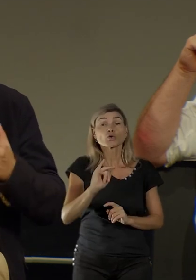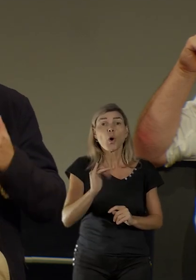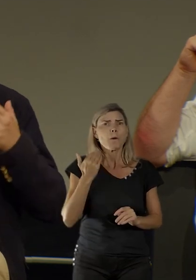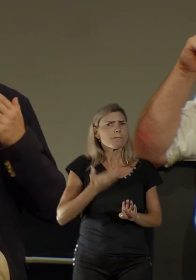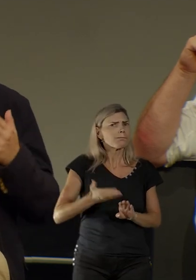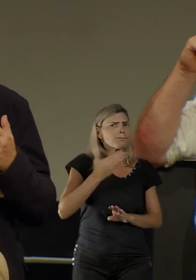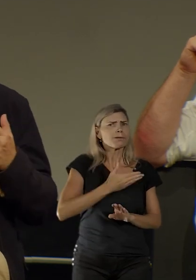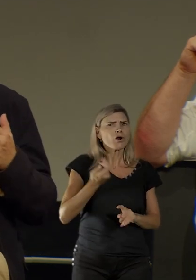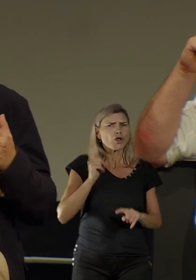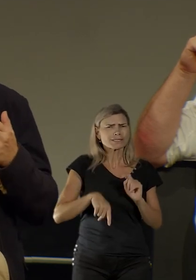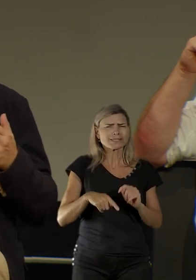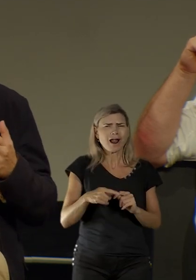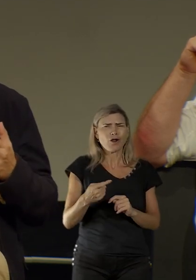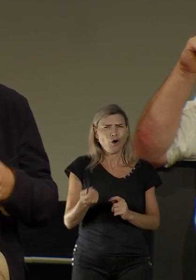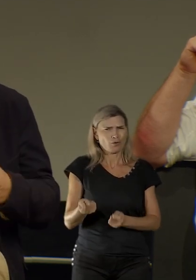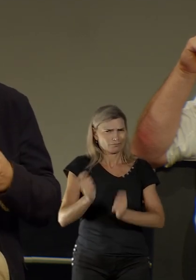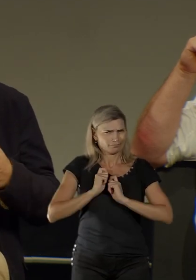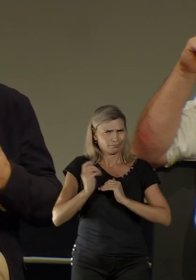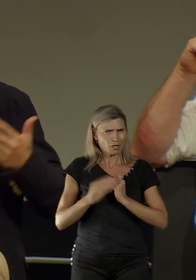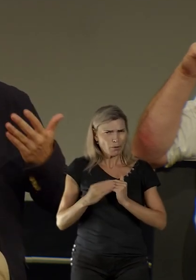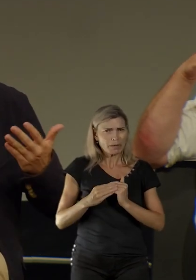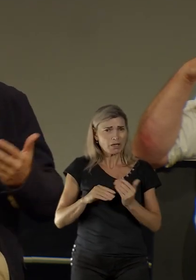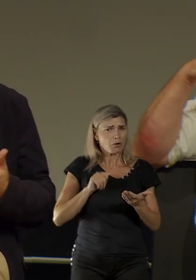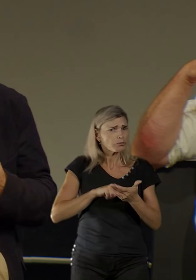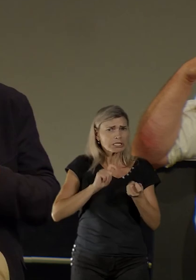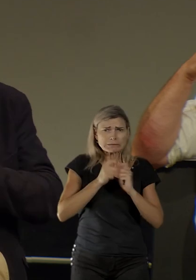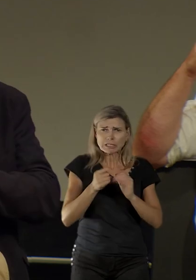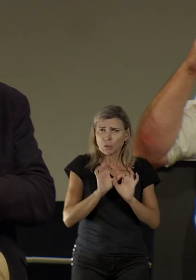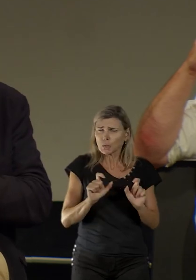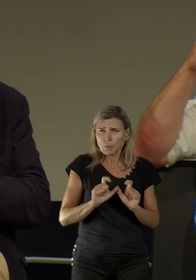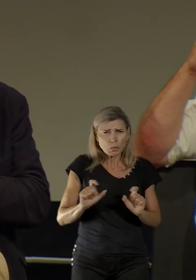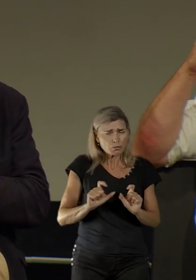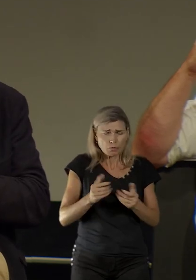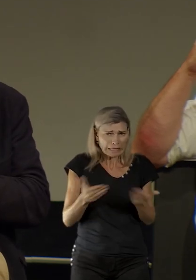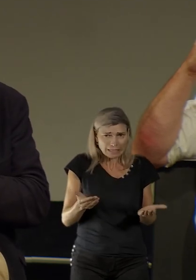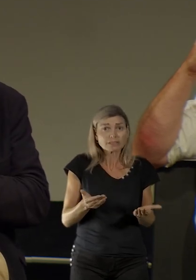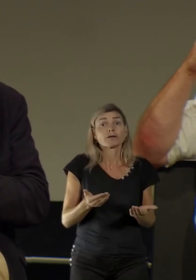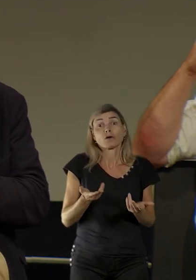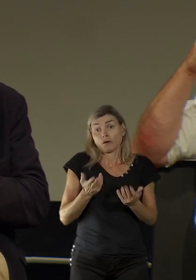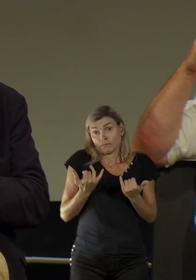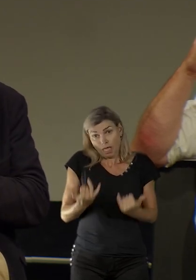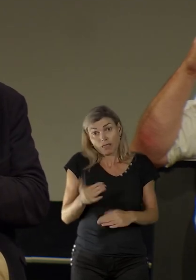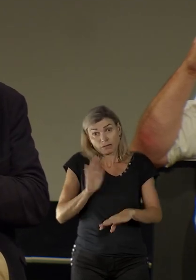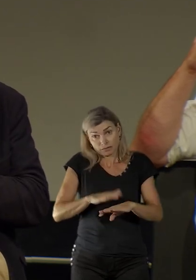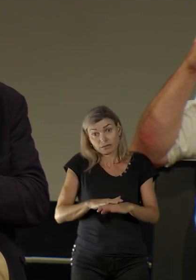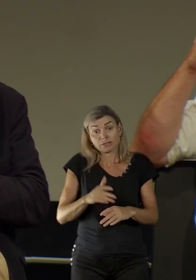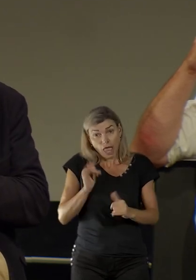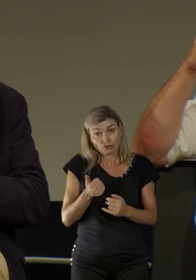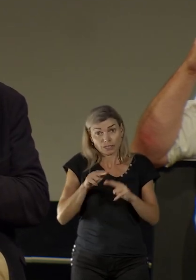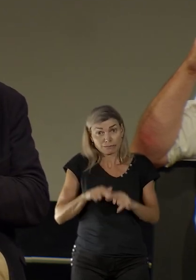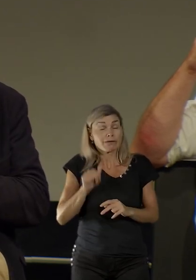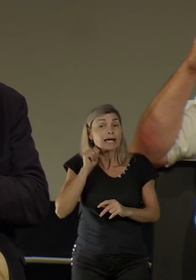aby se vyjádřil k tomu návrhu, co vidí. Je to do zítra. A ono je to totiž lepší podávat